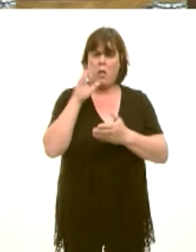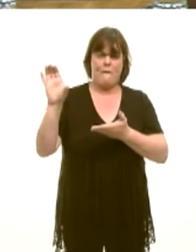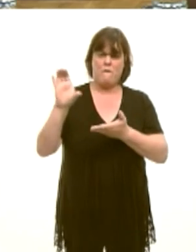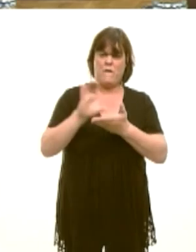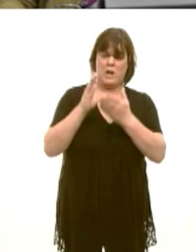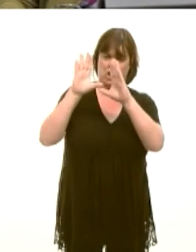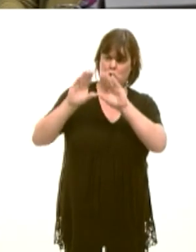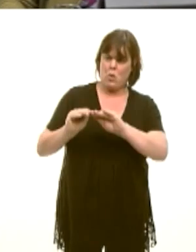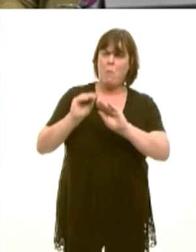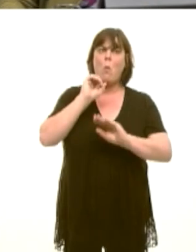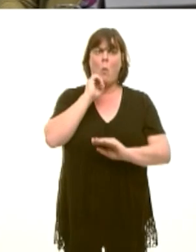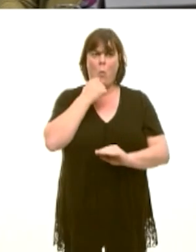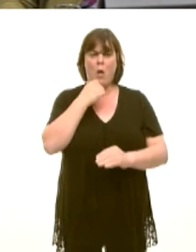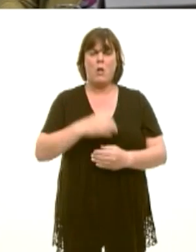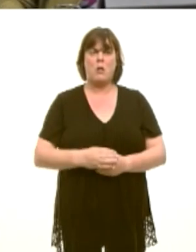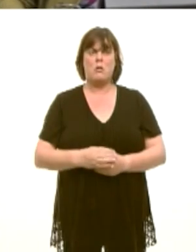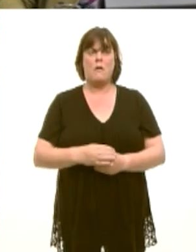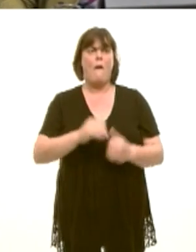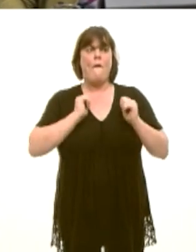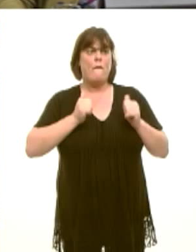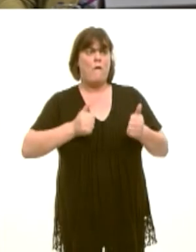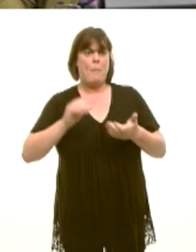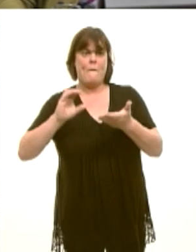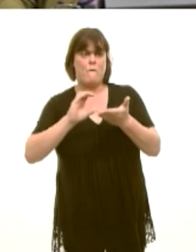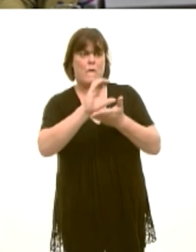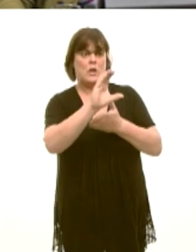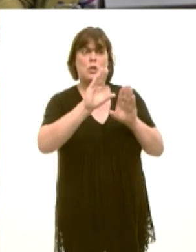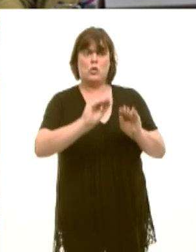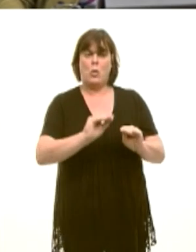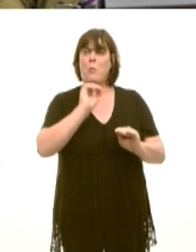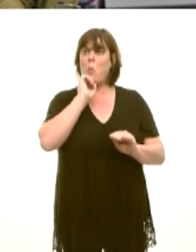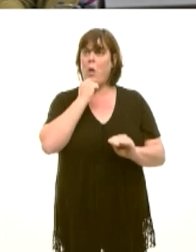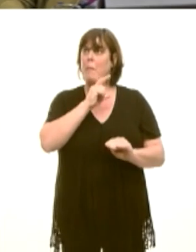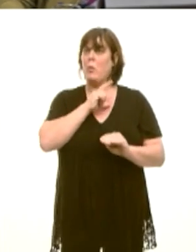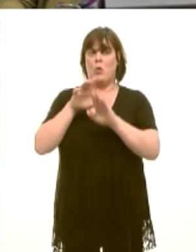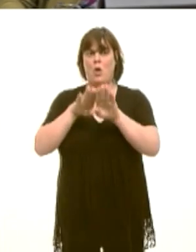cronfeydd strwythurol, a byddem niín colli arian i ffermwyr, achos bod y polisi amaethyddol